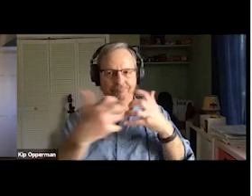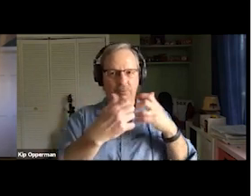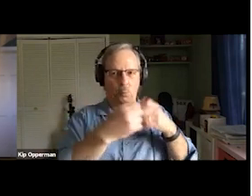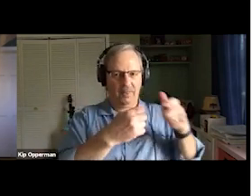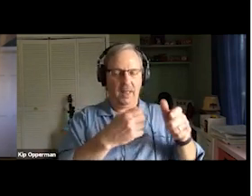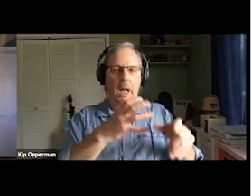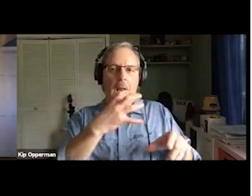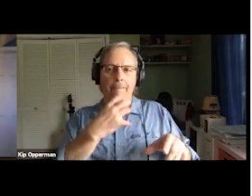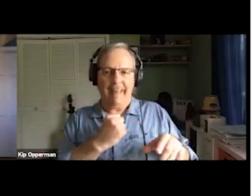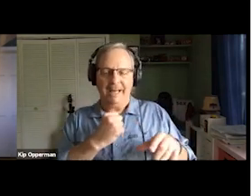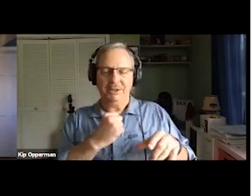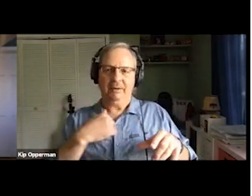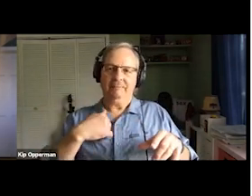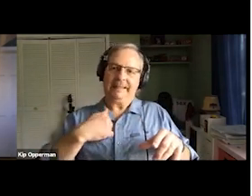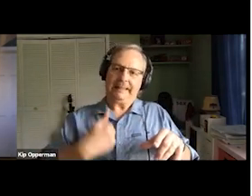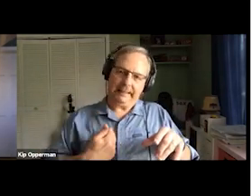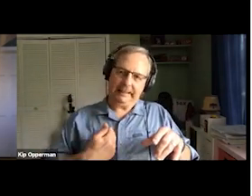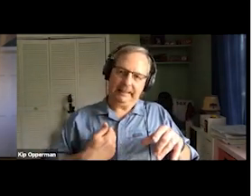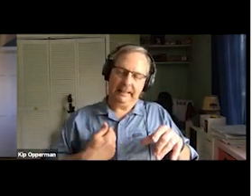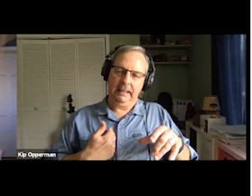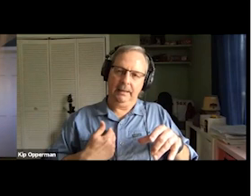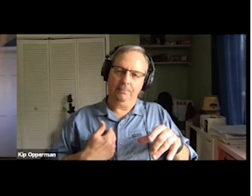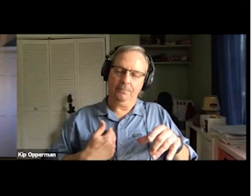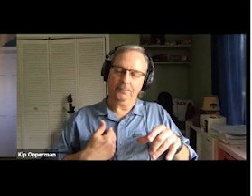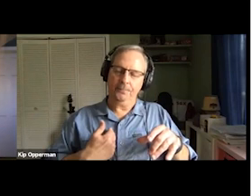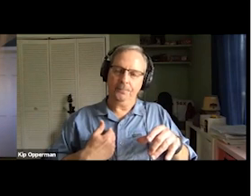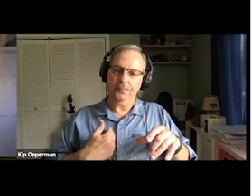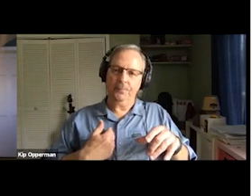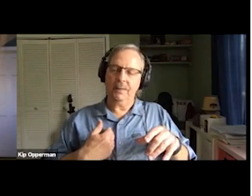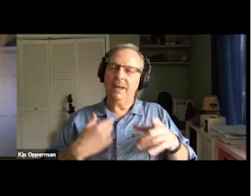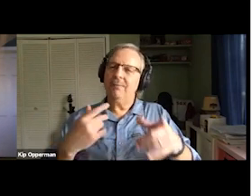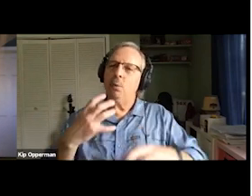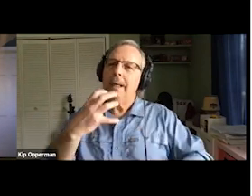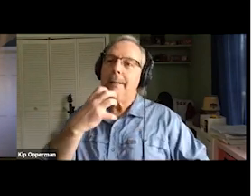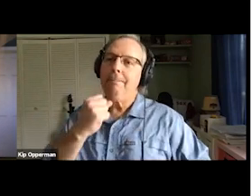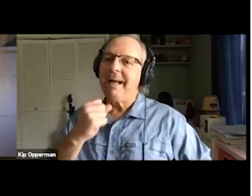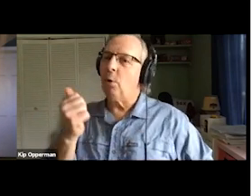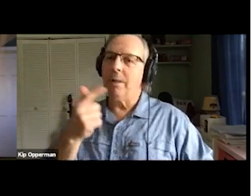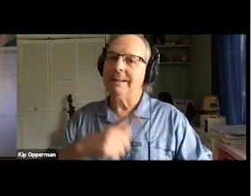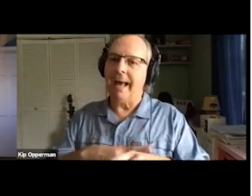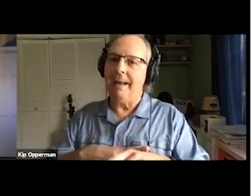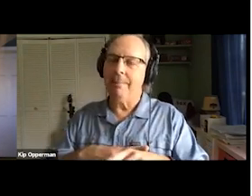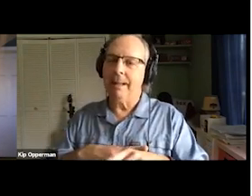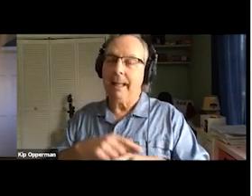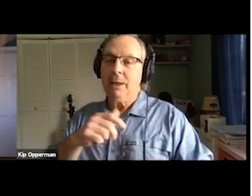pero realmente se notó, así que ser compasivo, ¿verdad? Entonces, soportar el sufrimiento de los demás